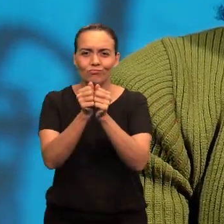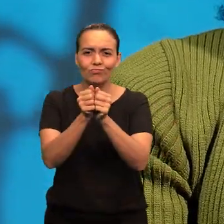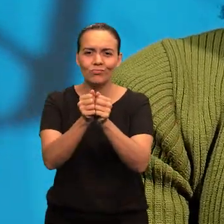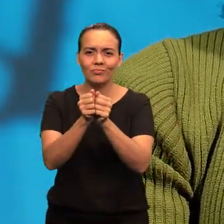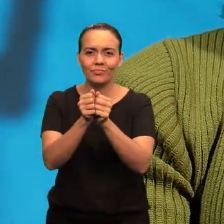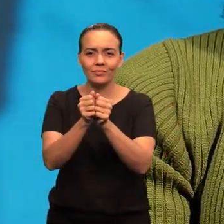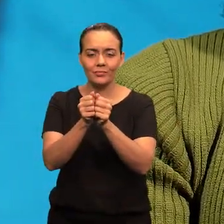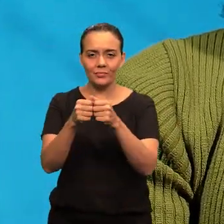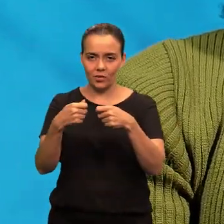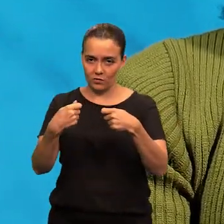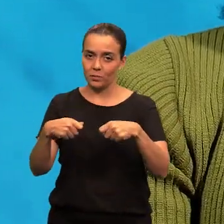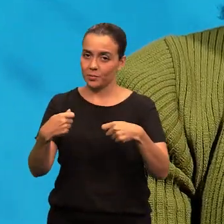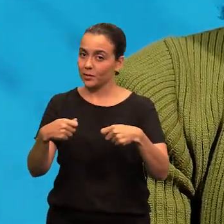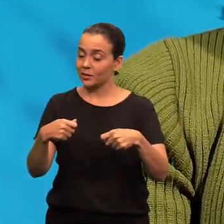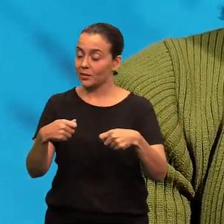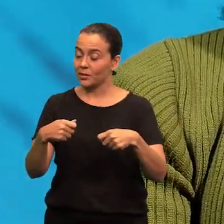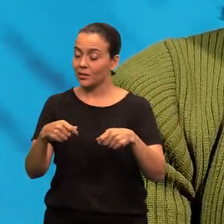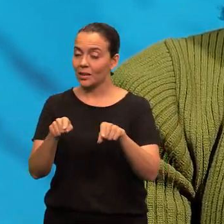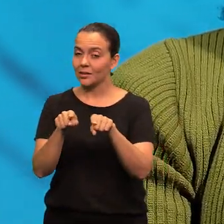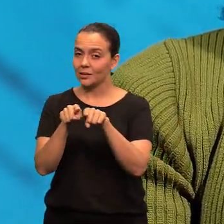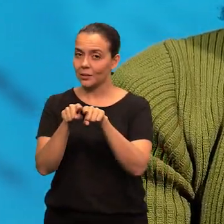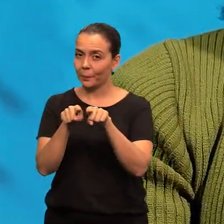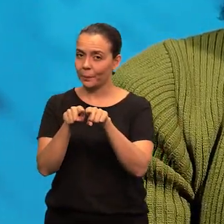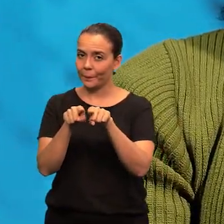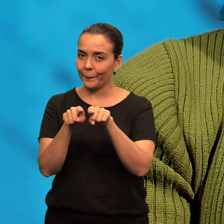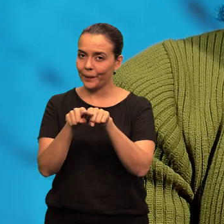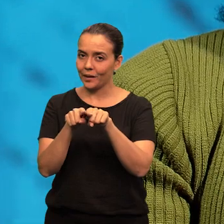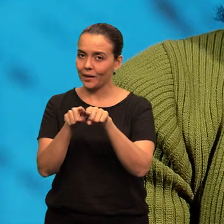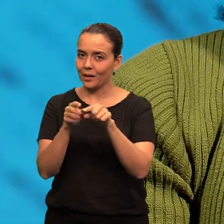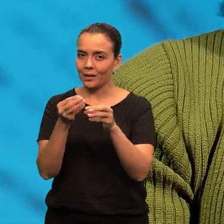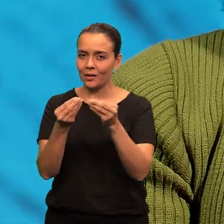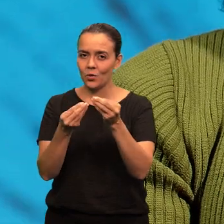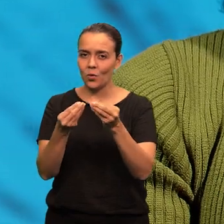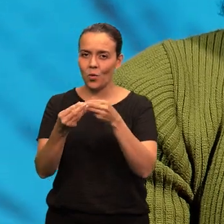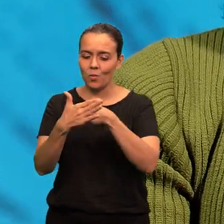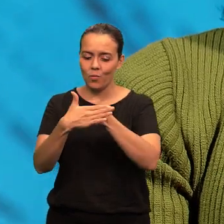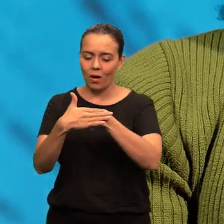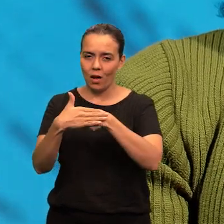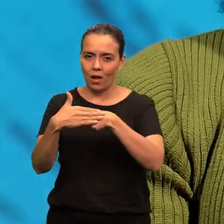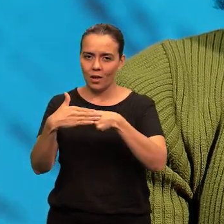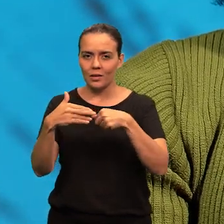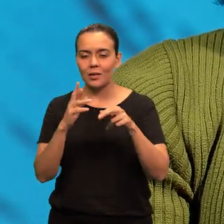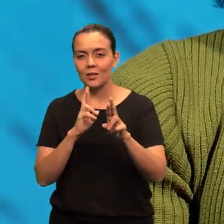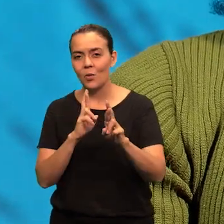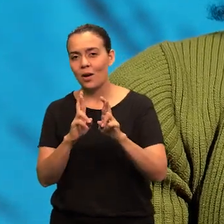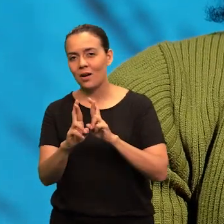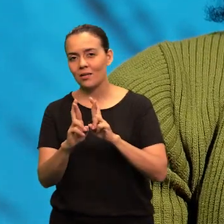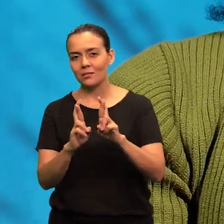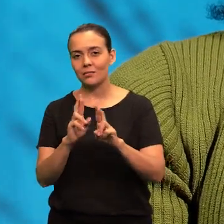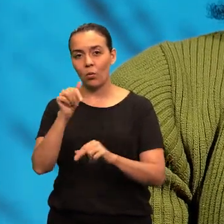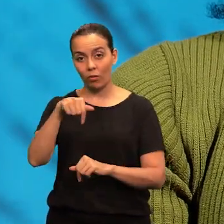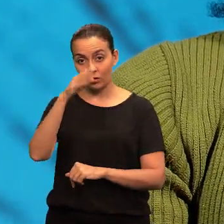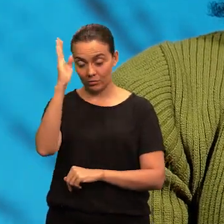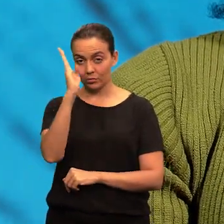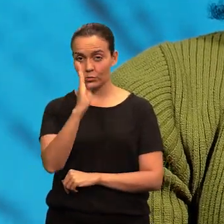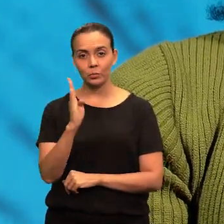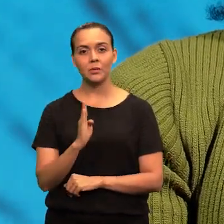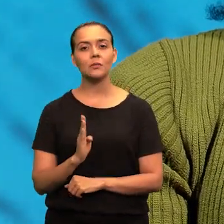Reparar também diz respeito de reparar os afetos e nas relações no Brasil,